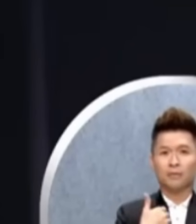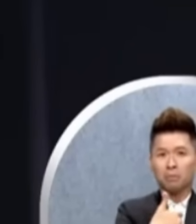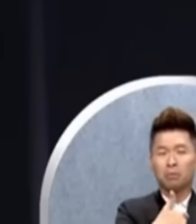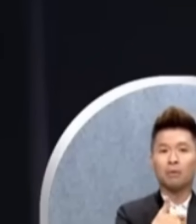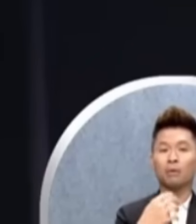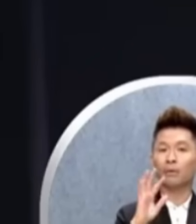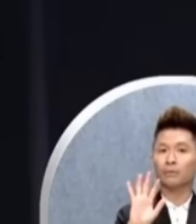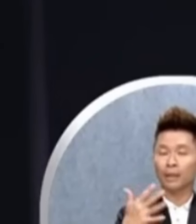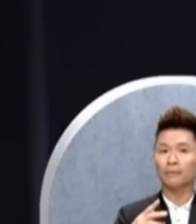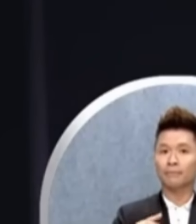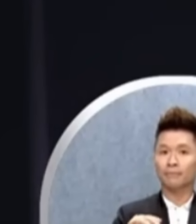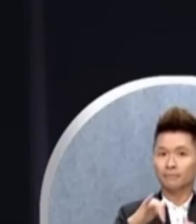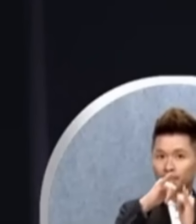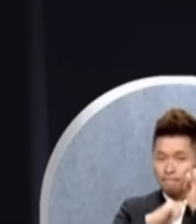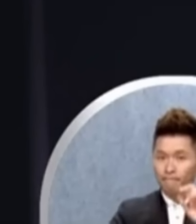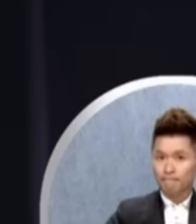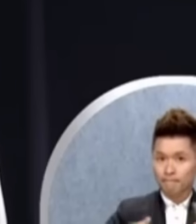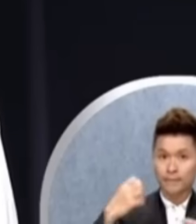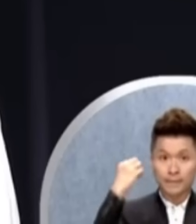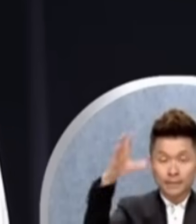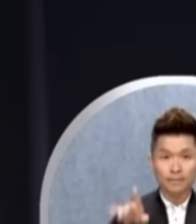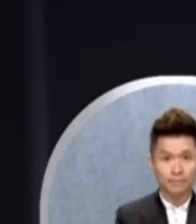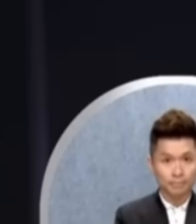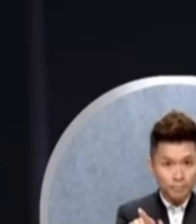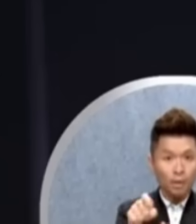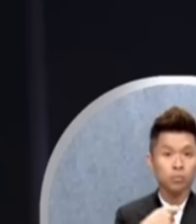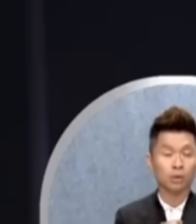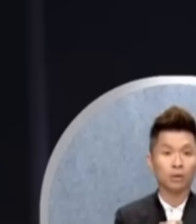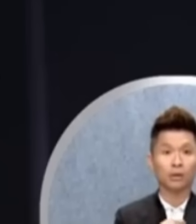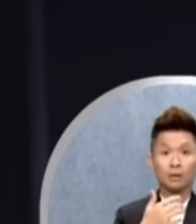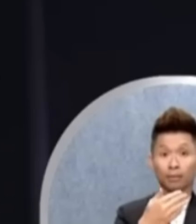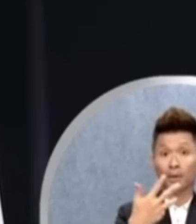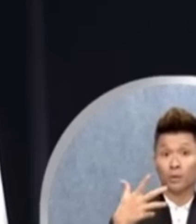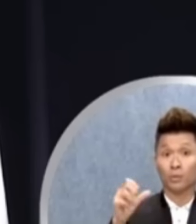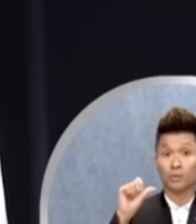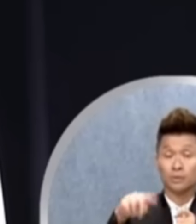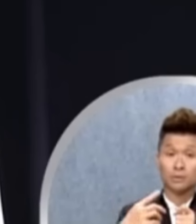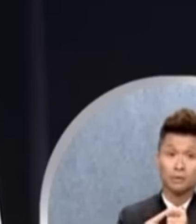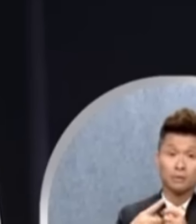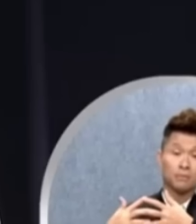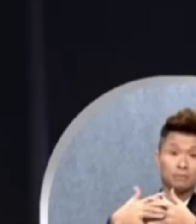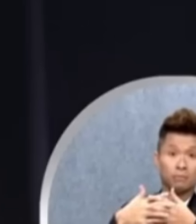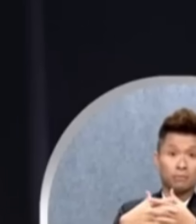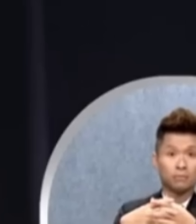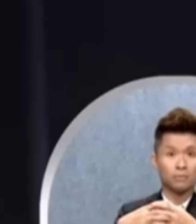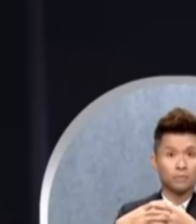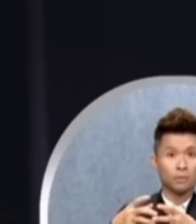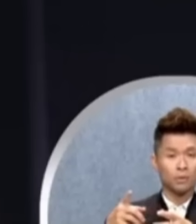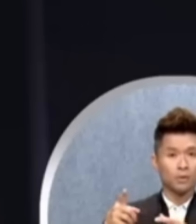要與時俱進的改變 1854年 美國共和黨成立的 150多年前